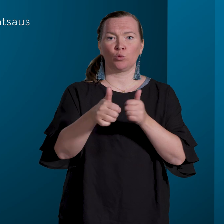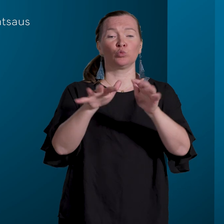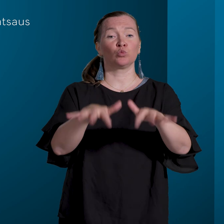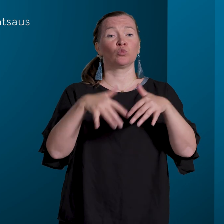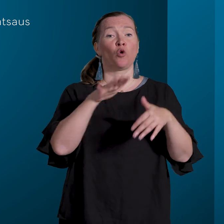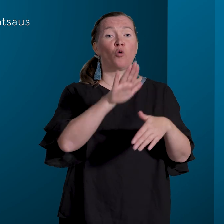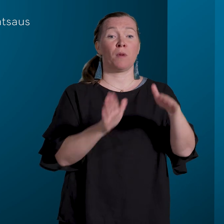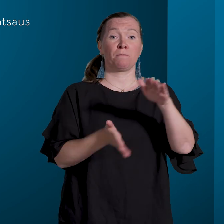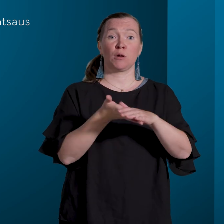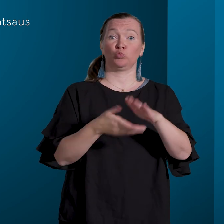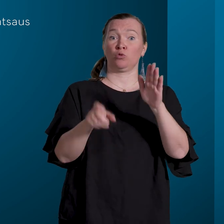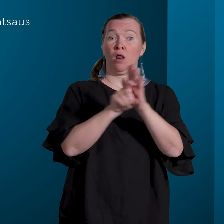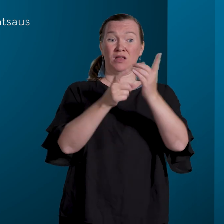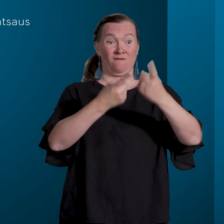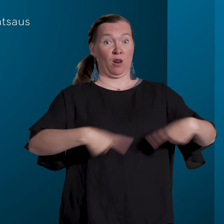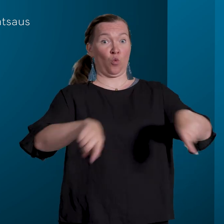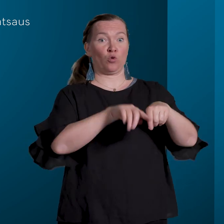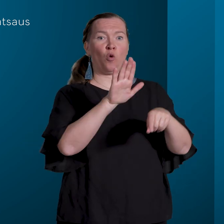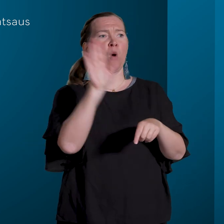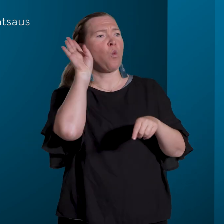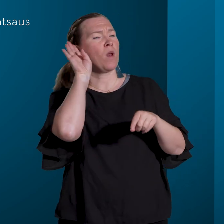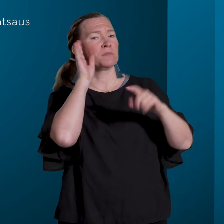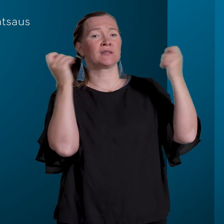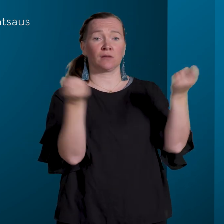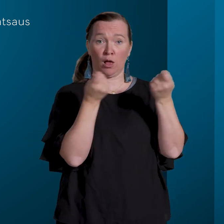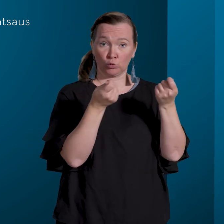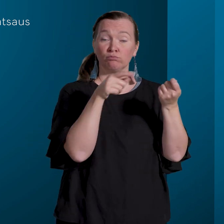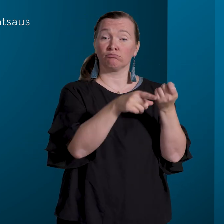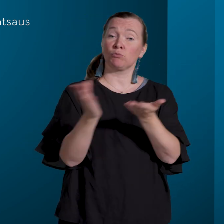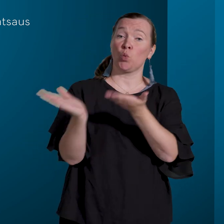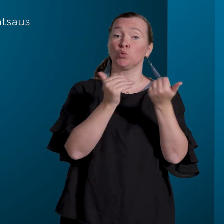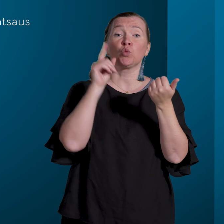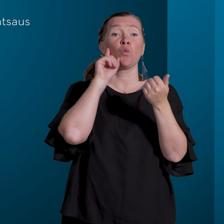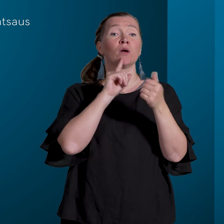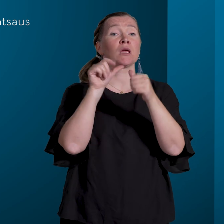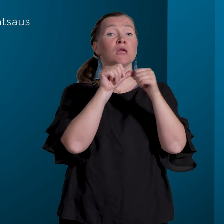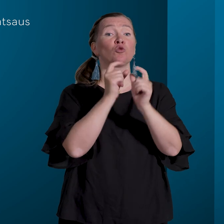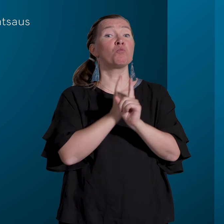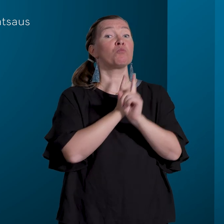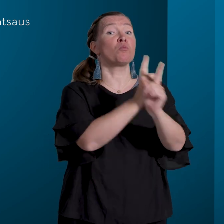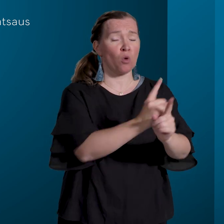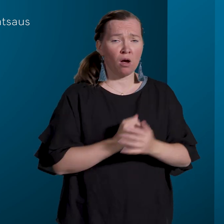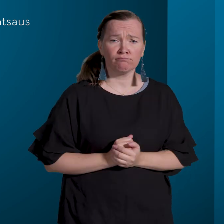eduskunnan perustuslaki- valiokunnan kuulemistilaisuuteen, -